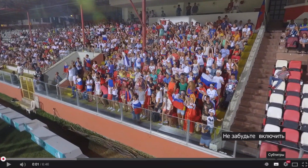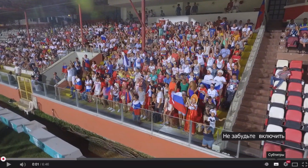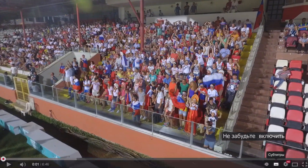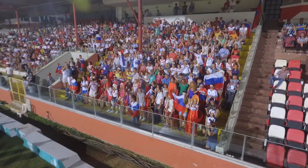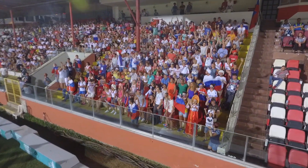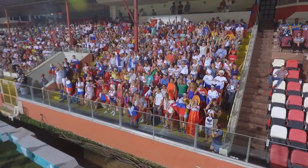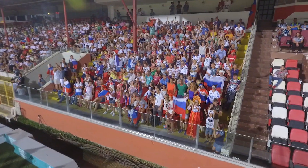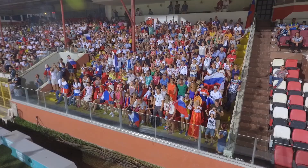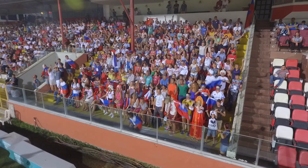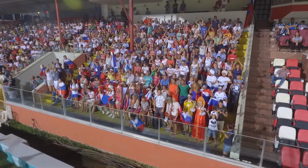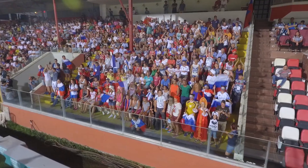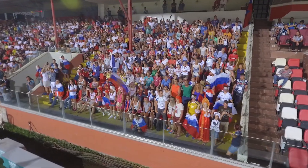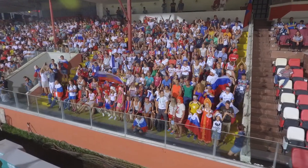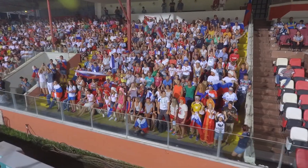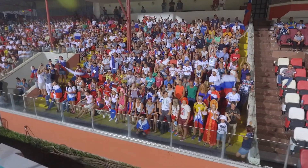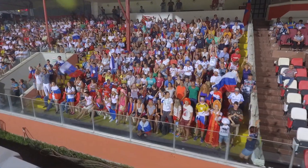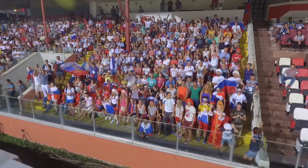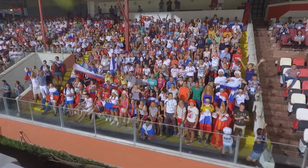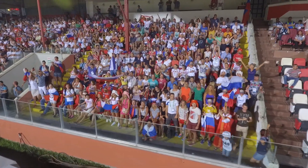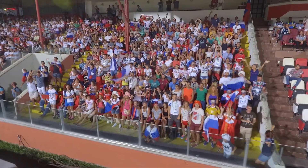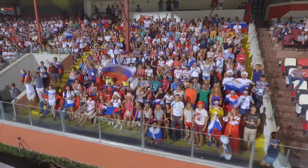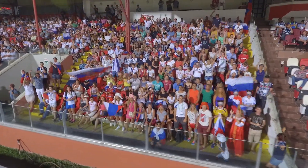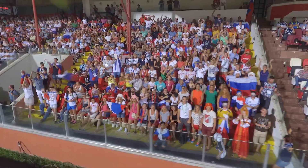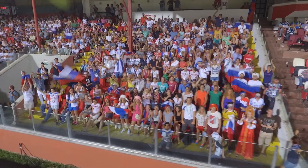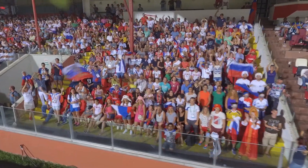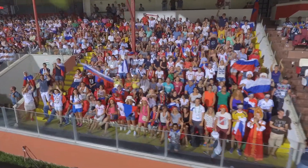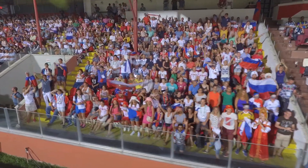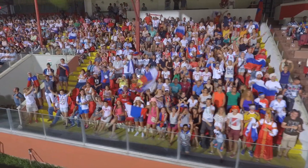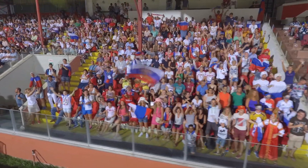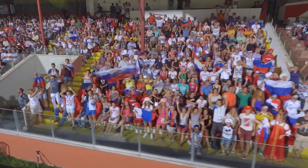В финале женского футбольного турнира "золото" оспаривали сборные России и Польши.